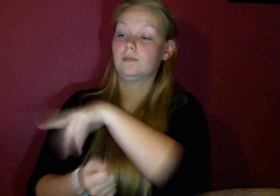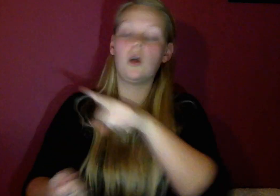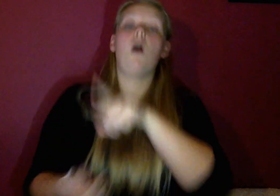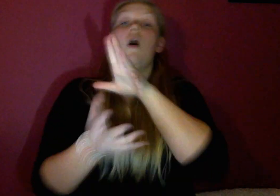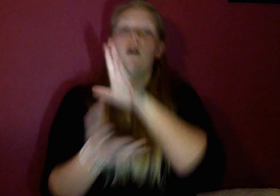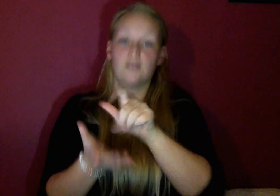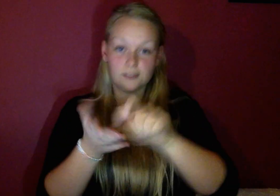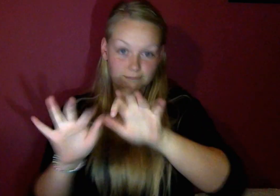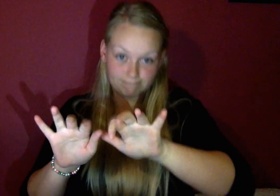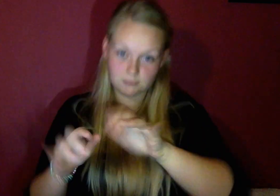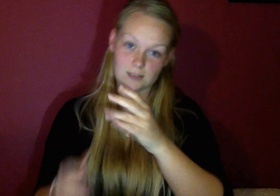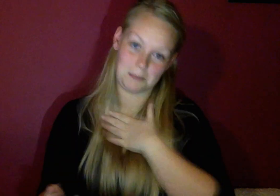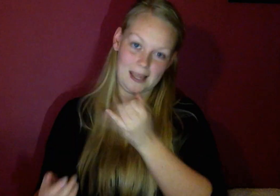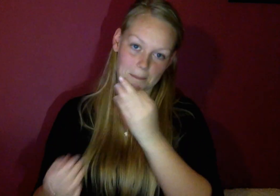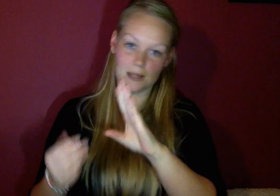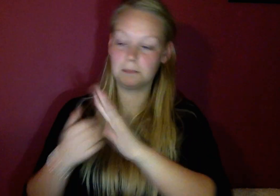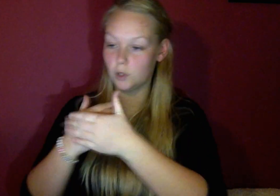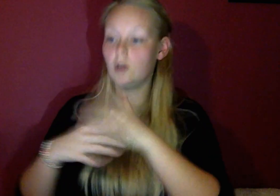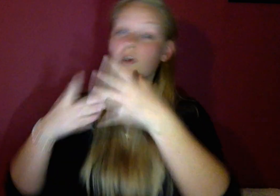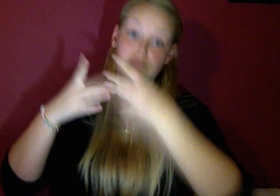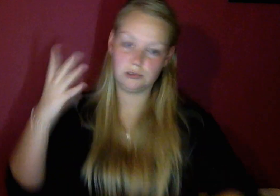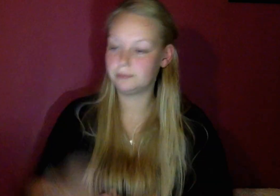Men ja, han förstod det iallafall till slut och skrev svar med min ipad.